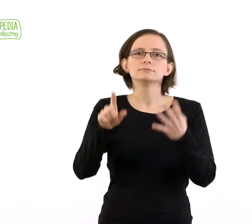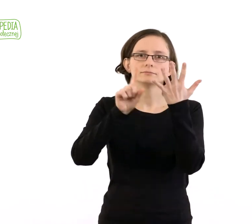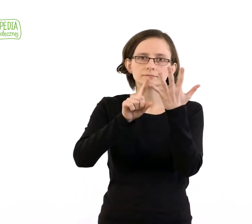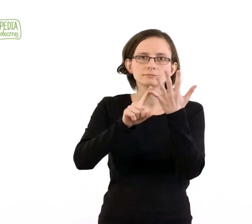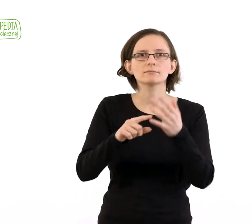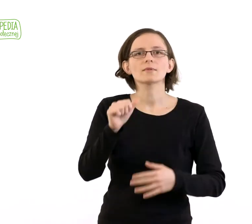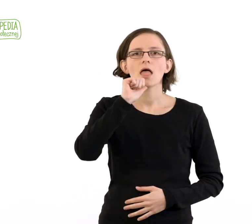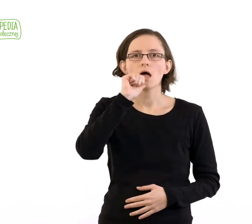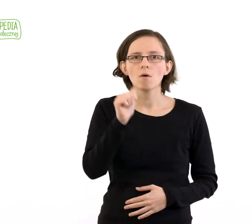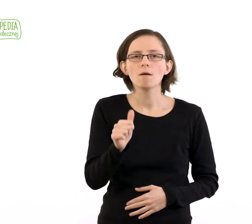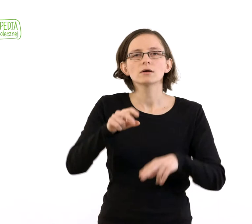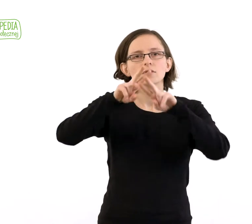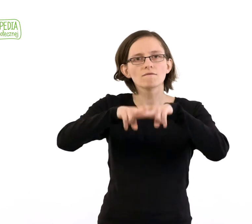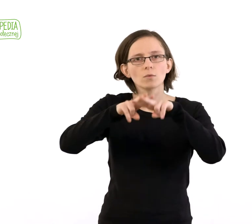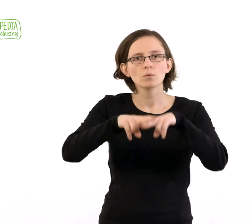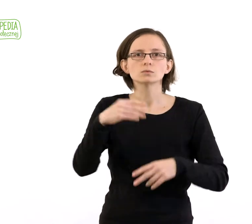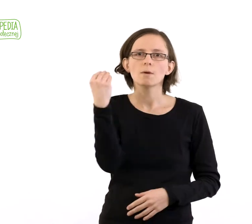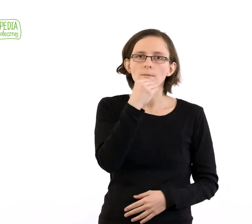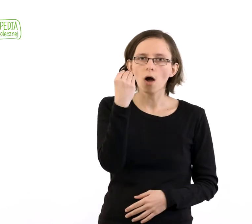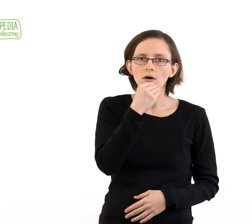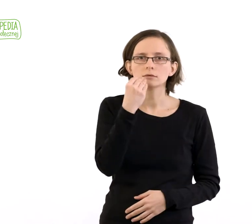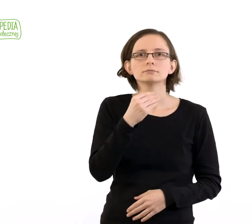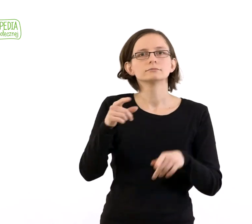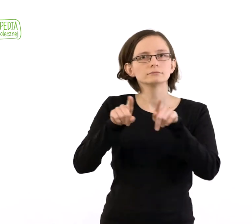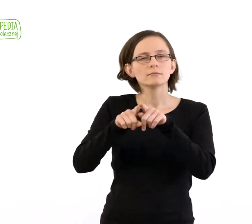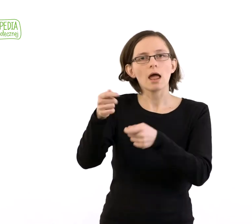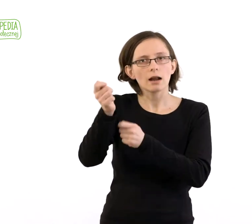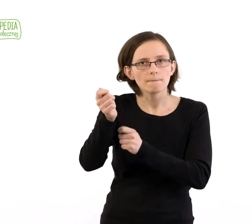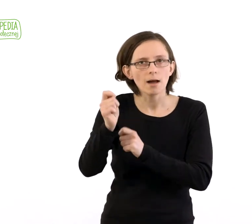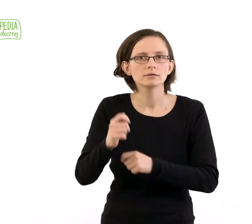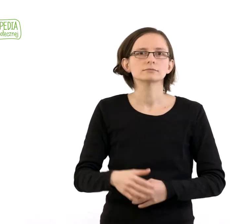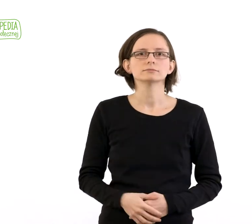5. Europejski Fundusz Morski i Rybacki